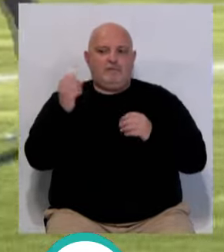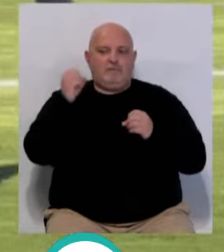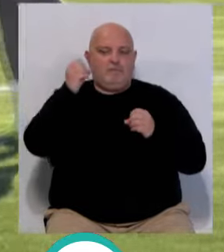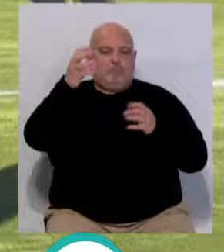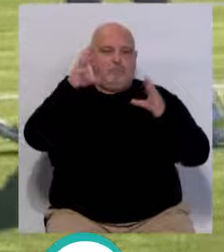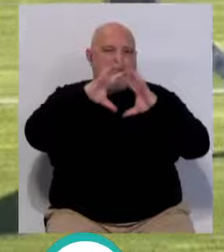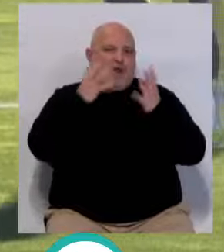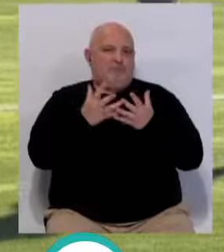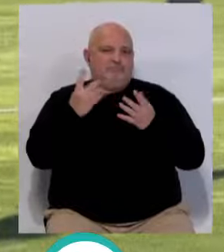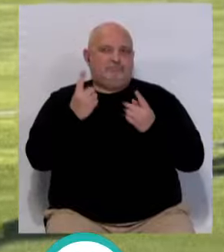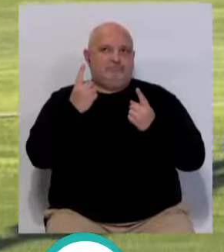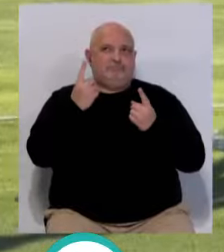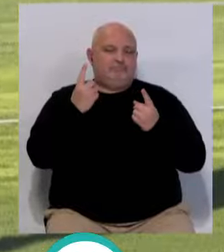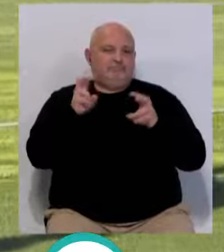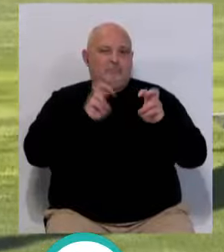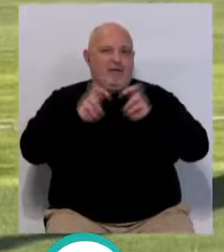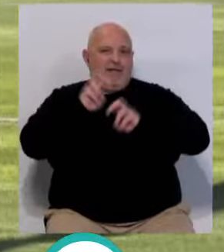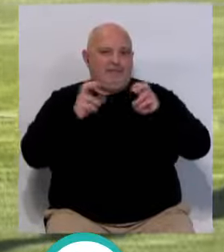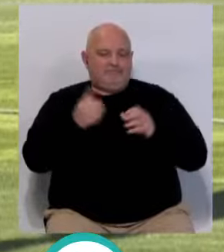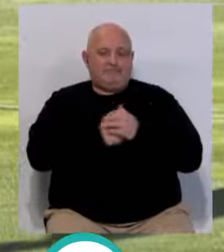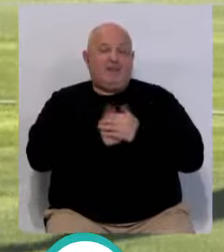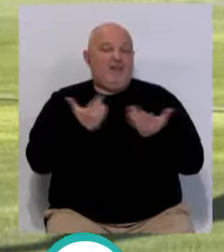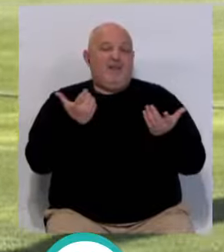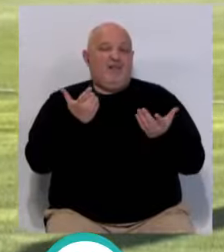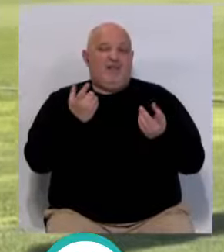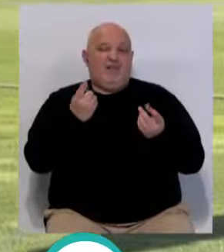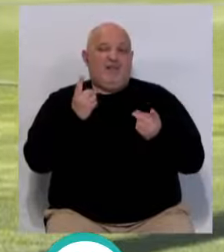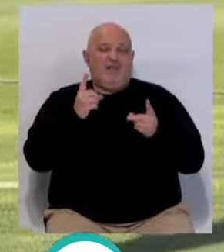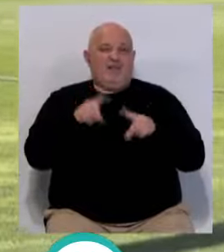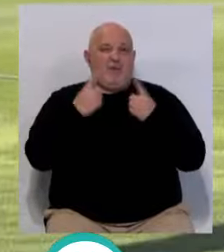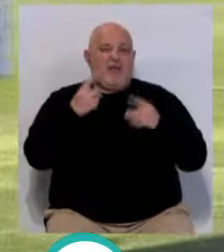así tenemos que jugar no vamos yo ya no por la situación del campo si campo estuviera muy bien